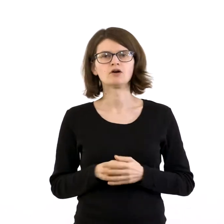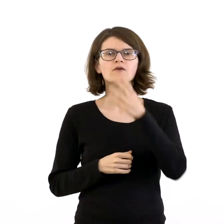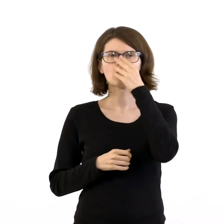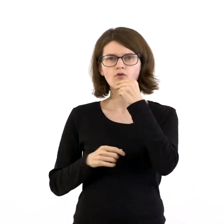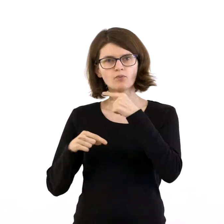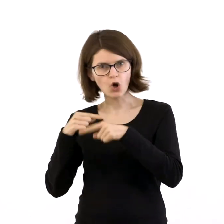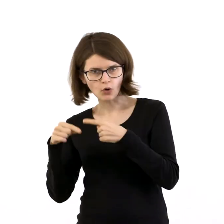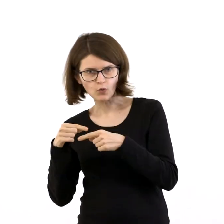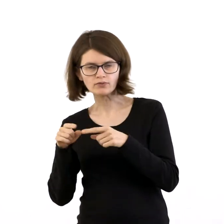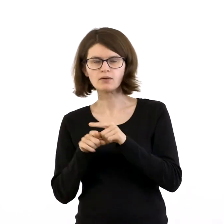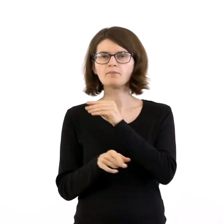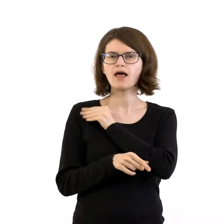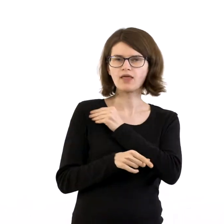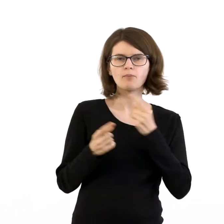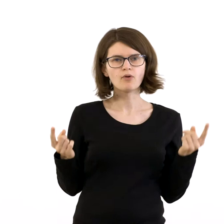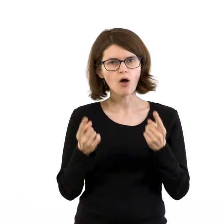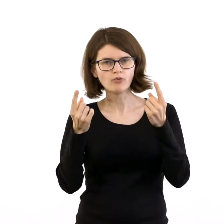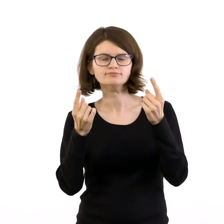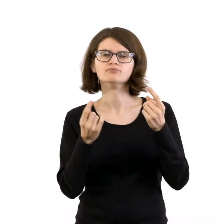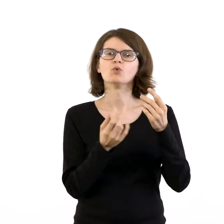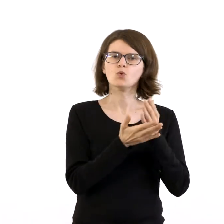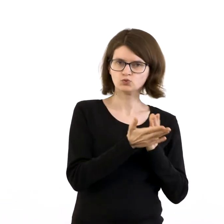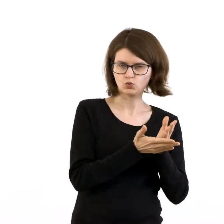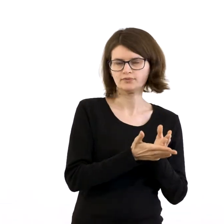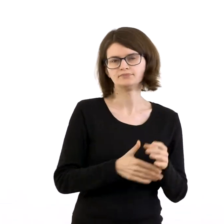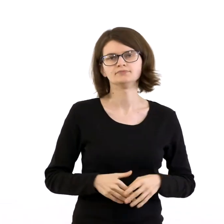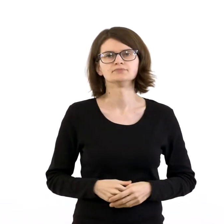wygląd produktów czy materiałów promujących usługi.